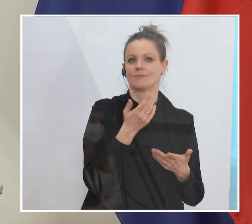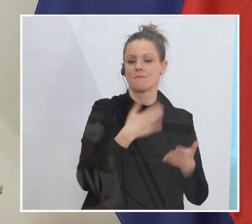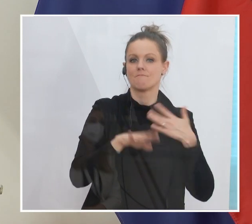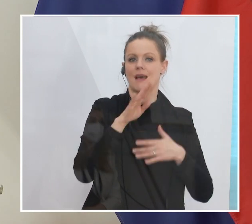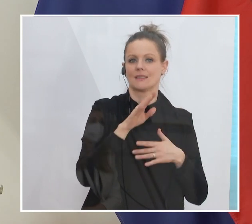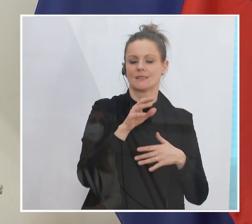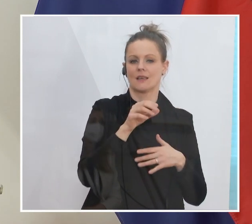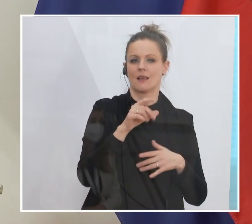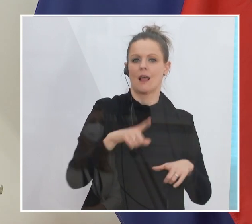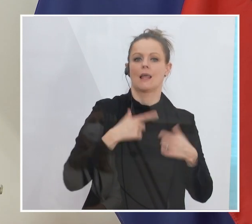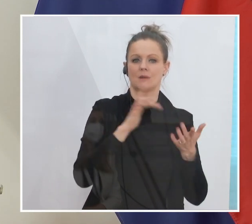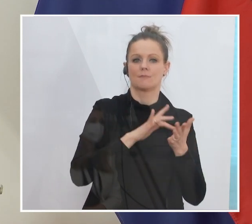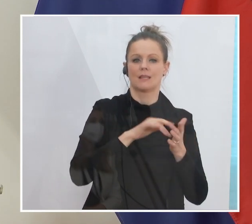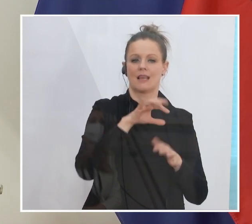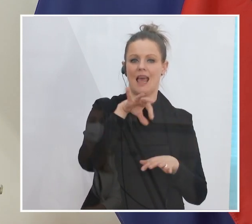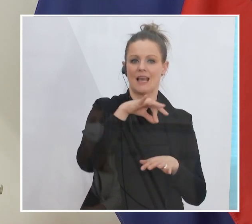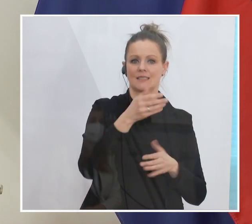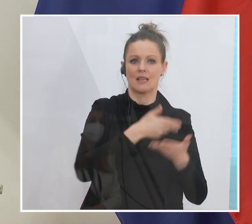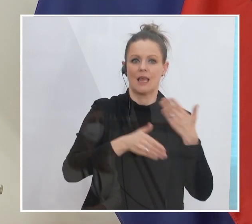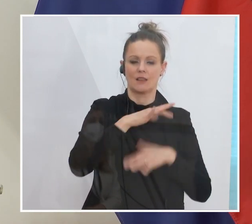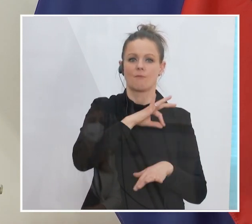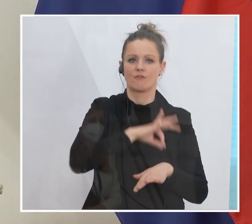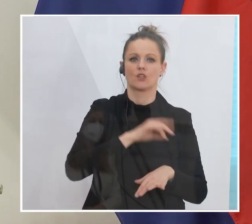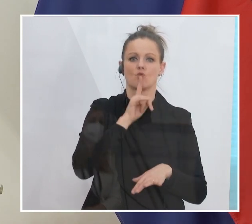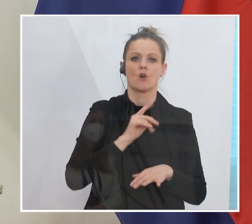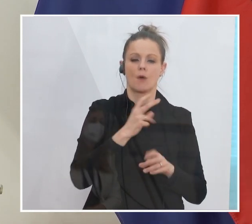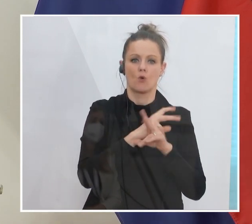sich dazu verpflichtet haben nur mehr österreichisches Fleisch auch zu listen,